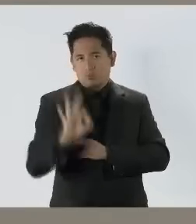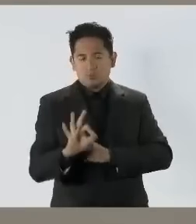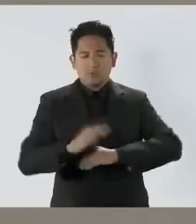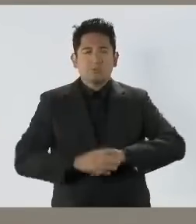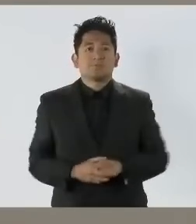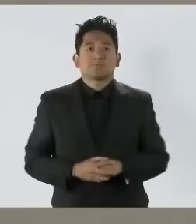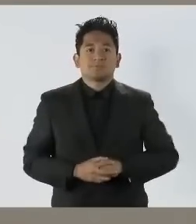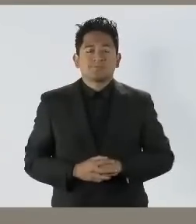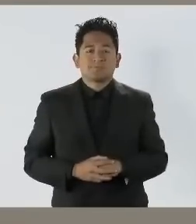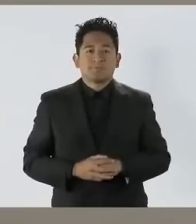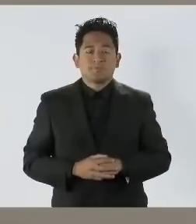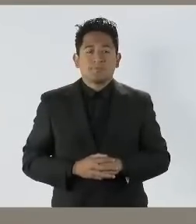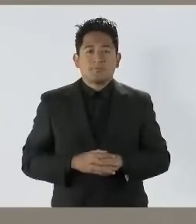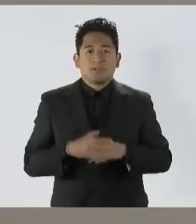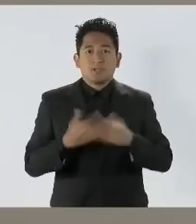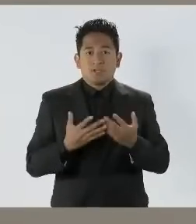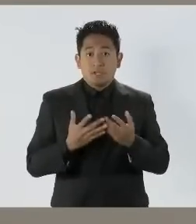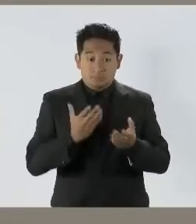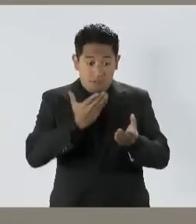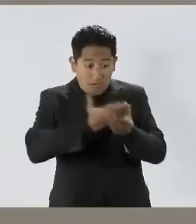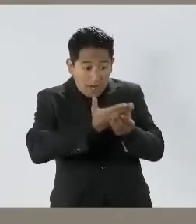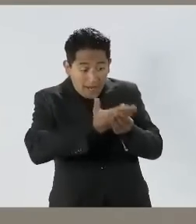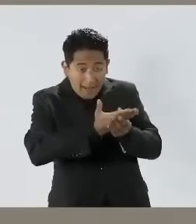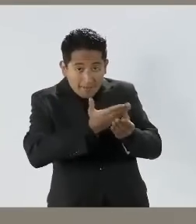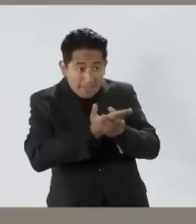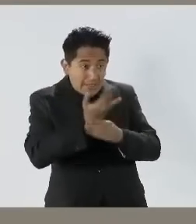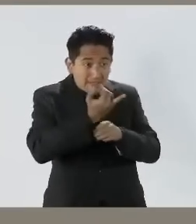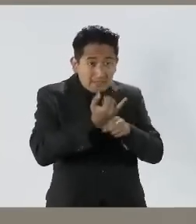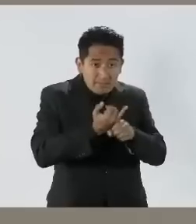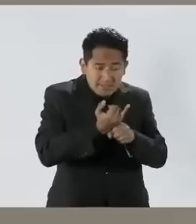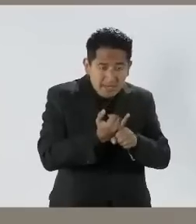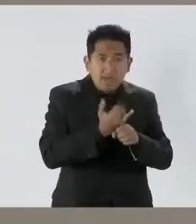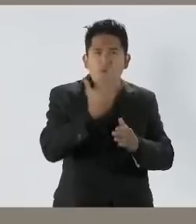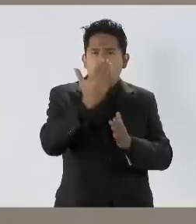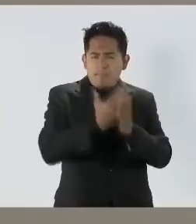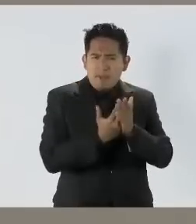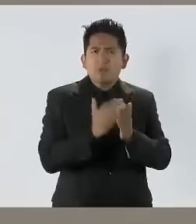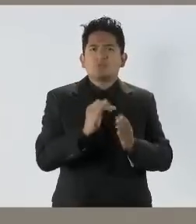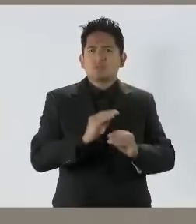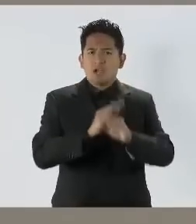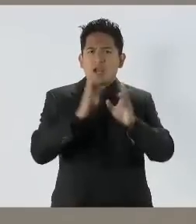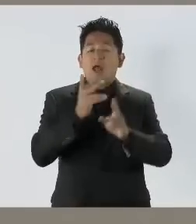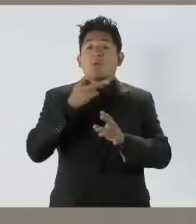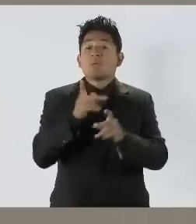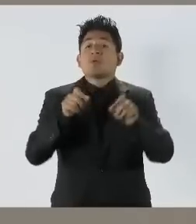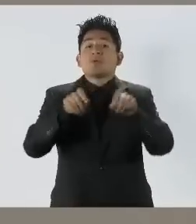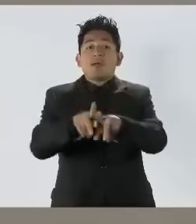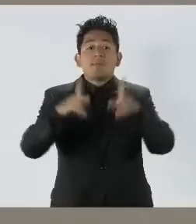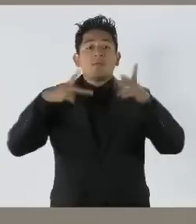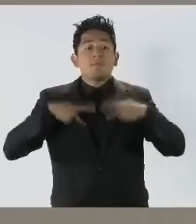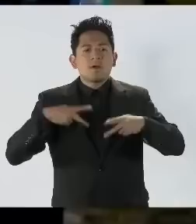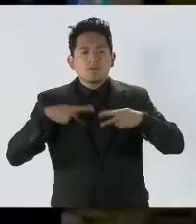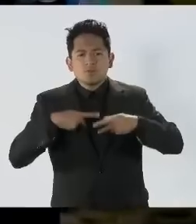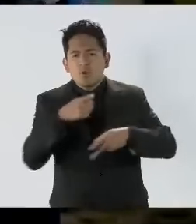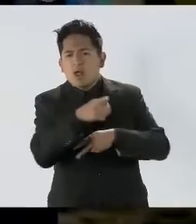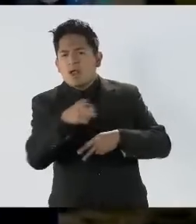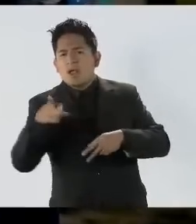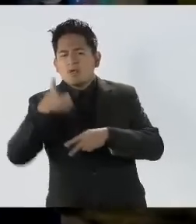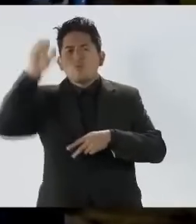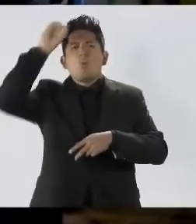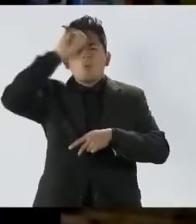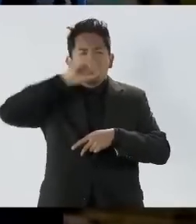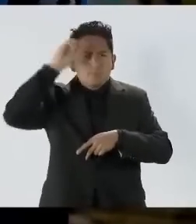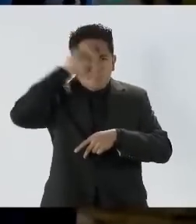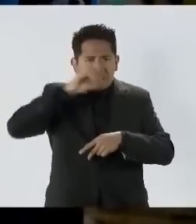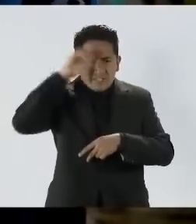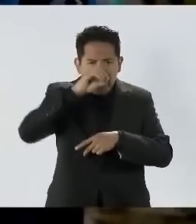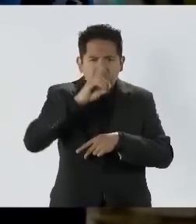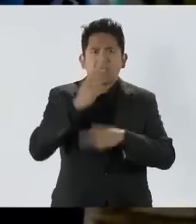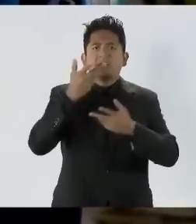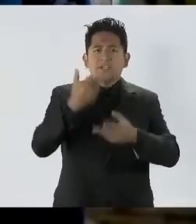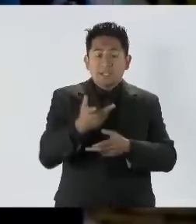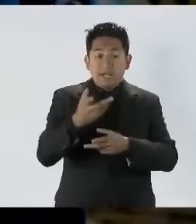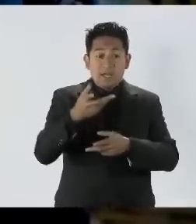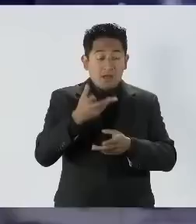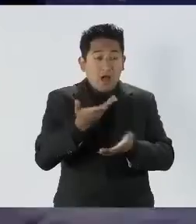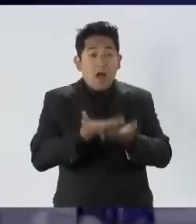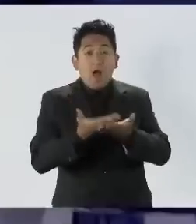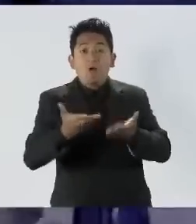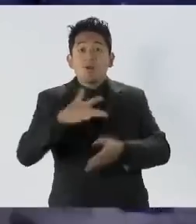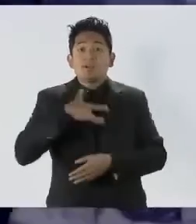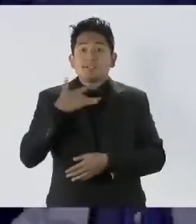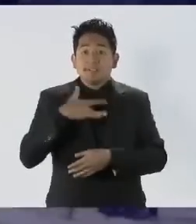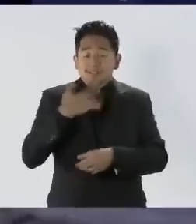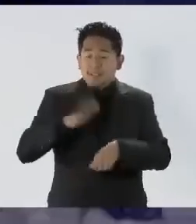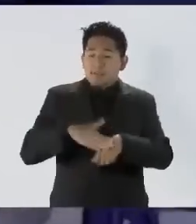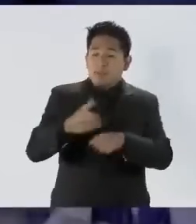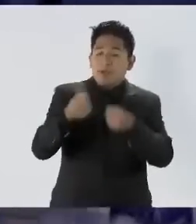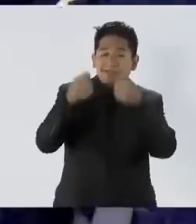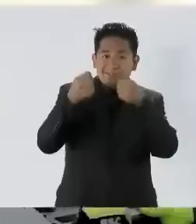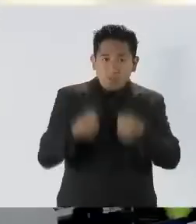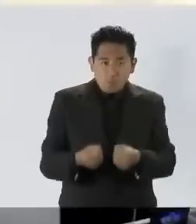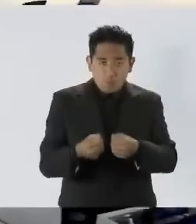solo bajaron las carpetas también la percepción de seguridad mejoró en un 30% de 2018 al 2024 y